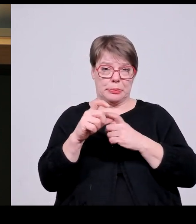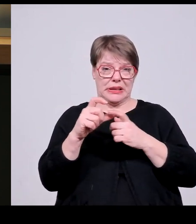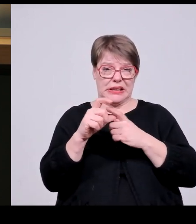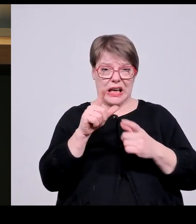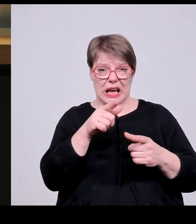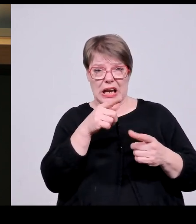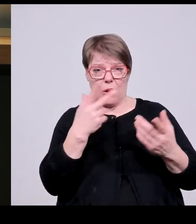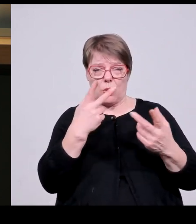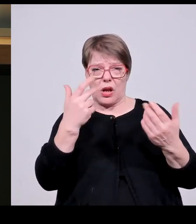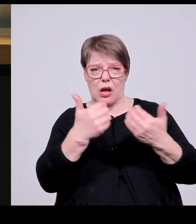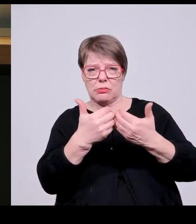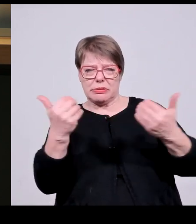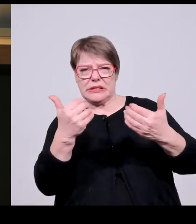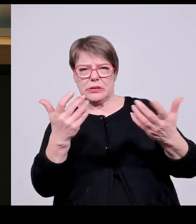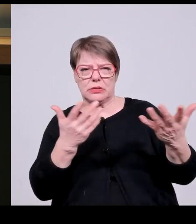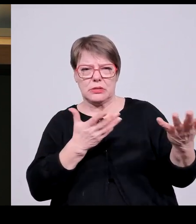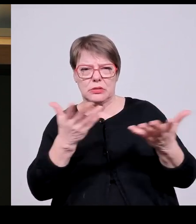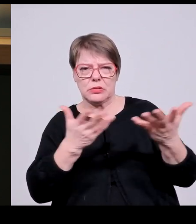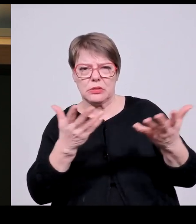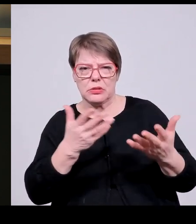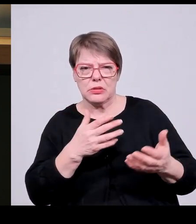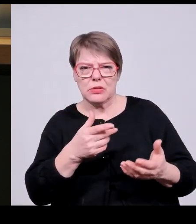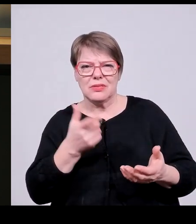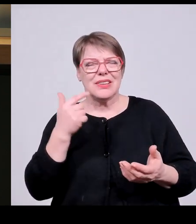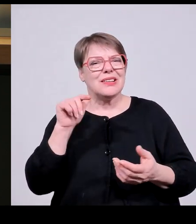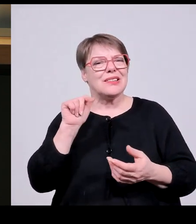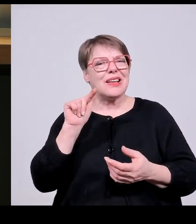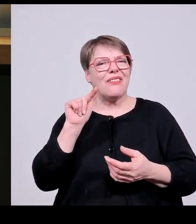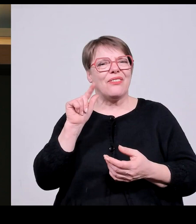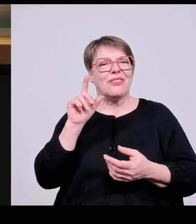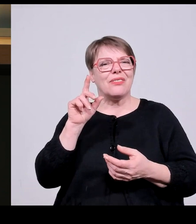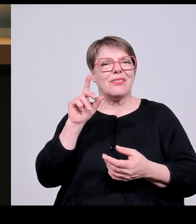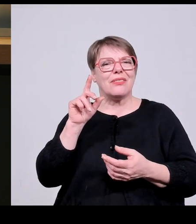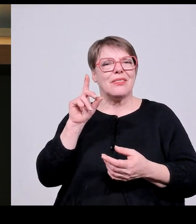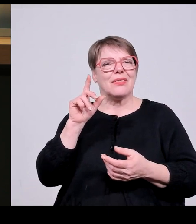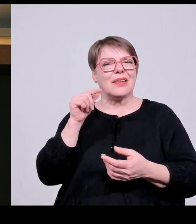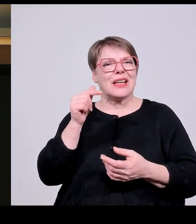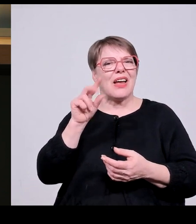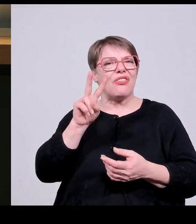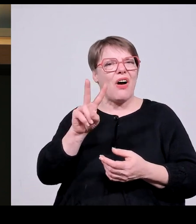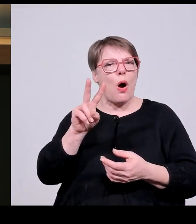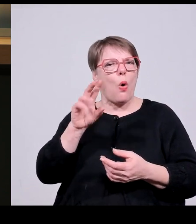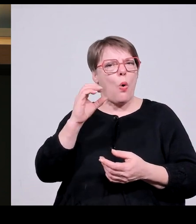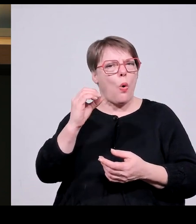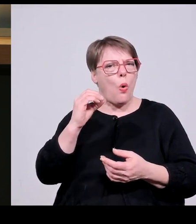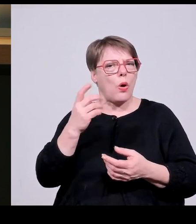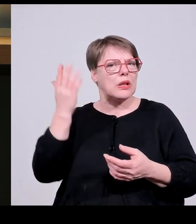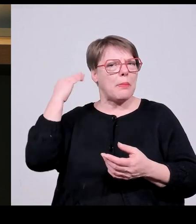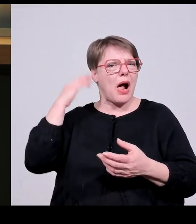die Vorplanungen abgeschlossen , genauso weit wie heute. Und sie haben es geschafft, in sechs Jahren und drei